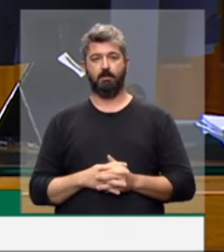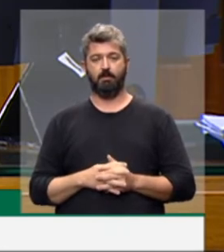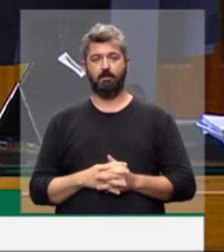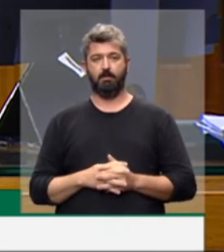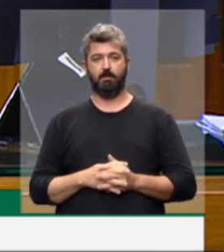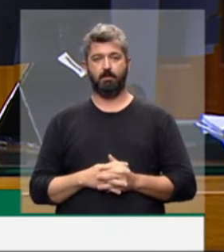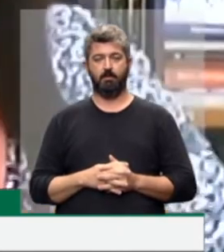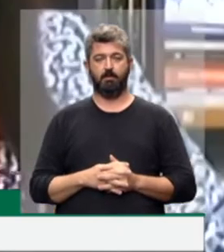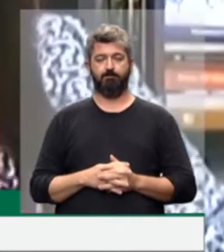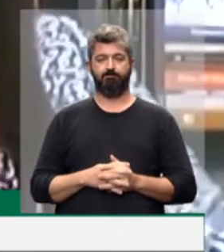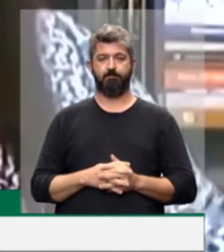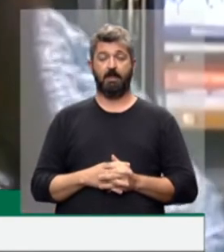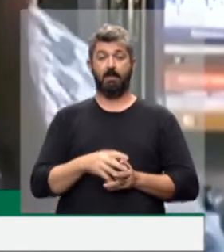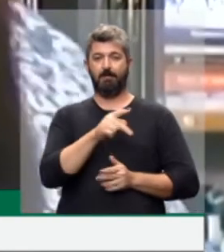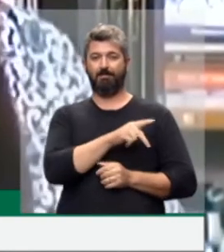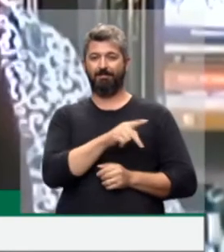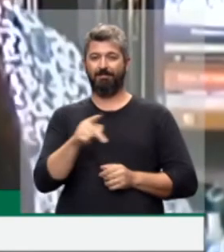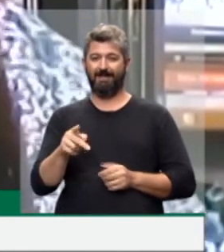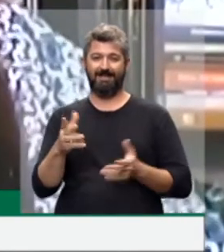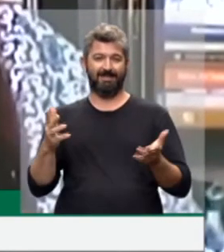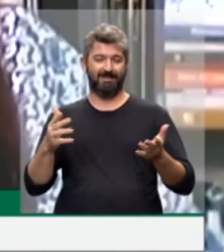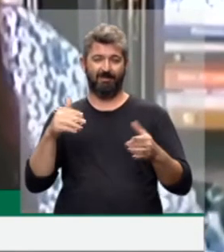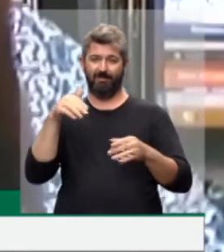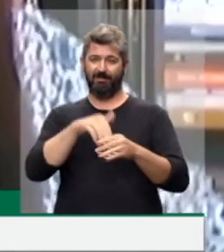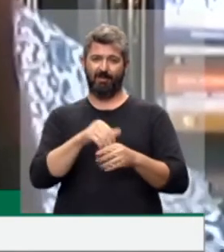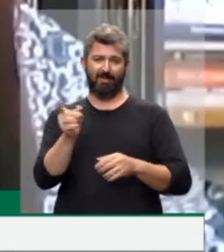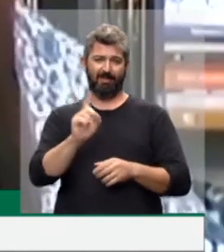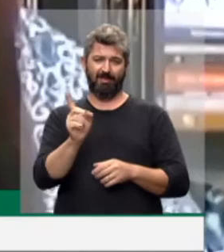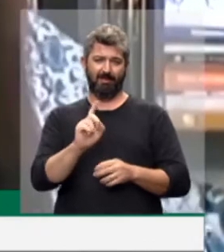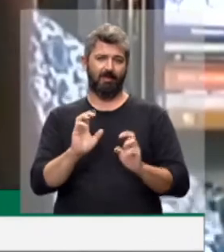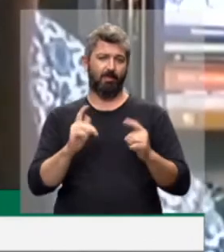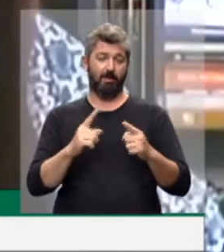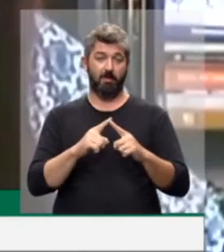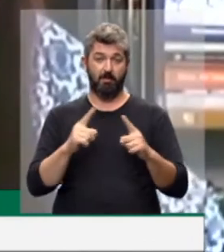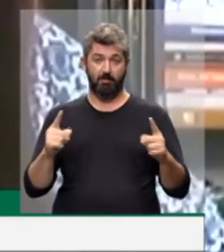PSOL? PSOL ORIENTA NÃO. PSC? PC DOB? -- [DEPUTADA]: SENHOR